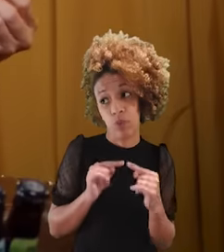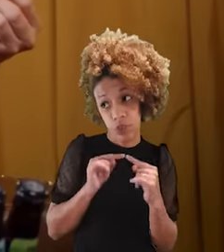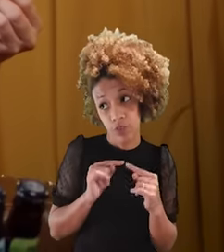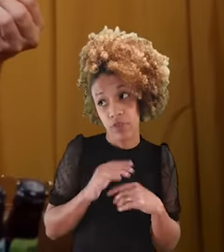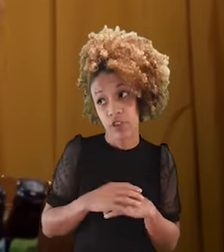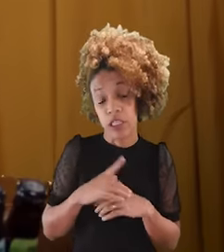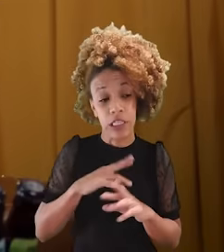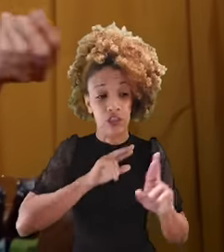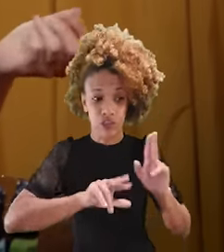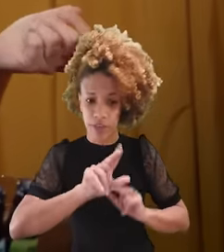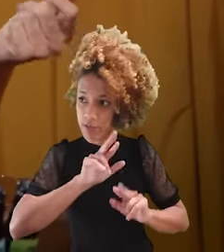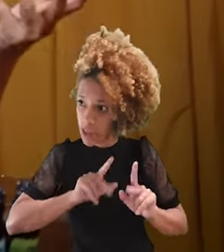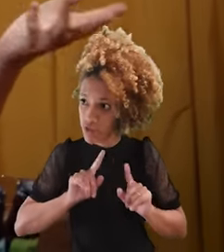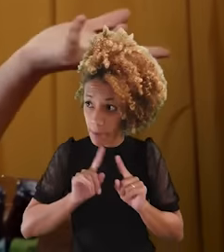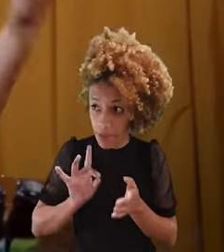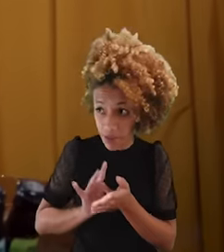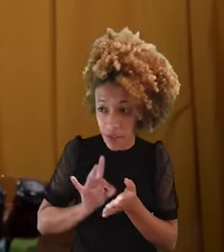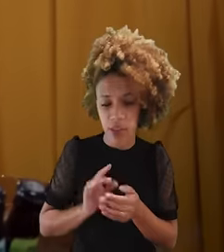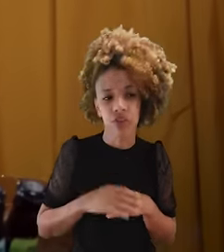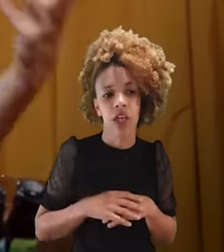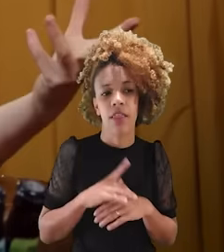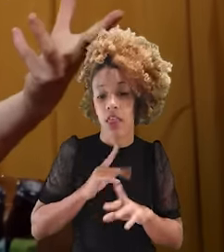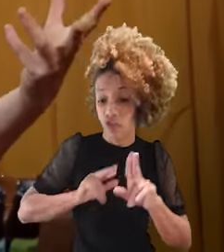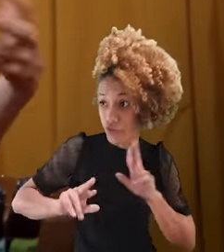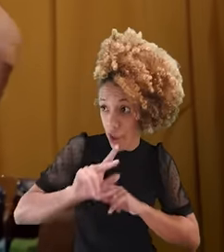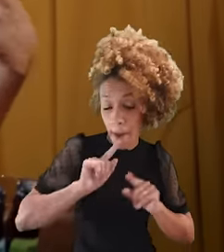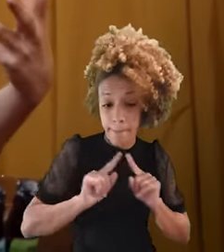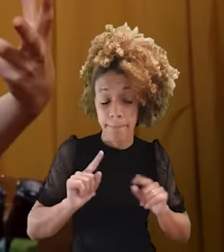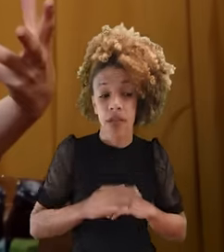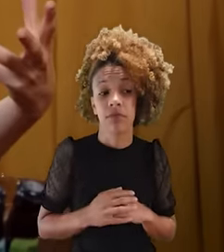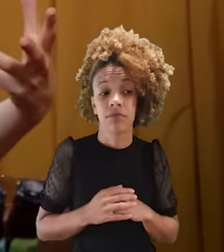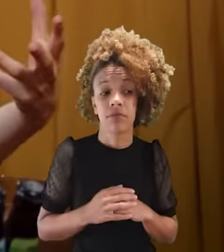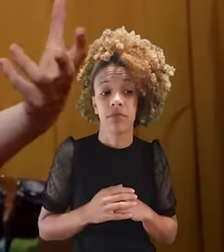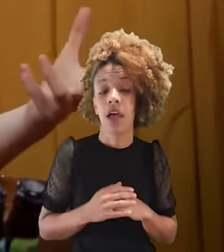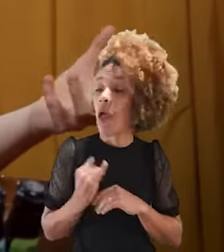haver diversidade na verdade além de divergência diversidade diálogo diverso ele é importante até